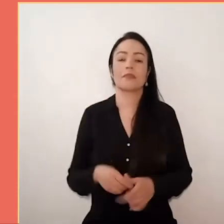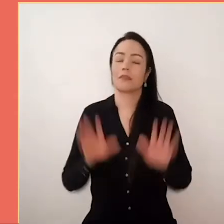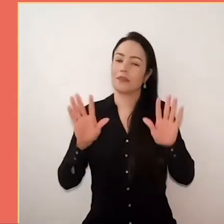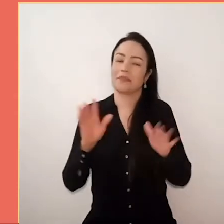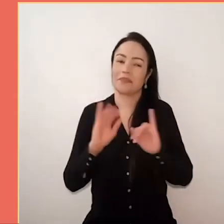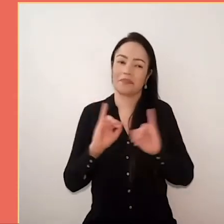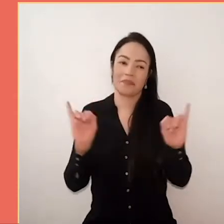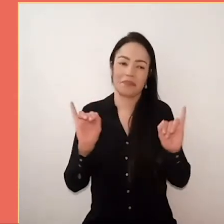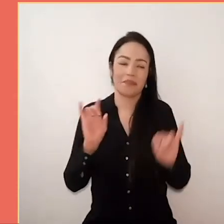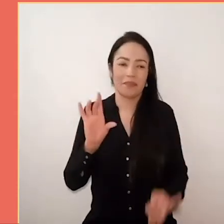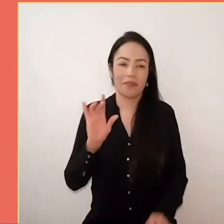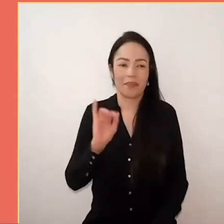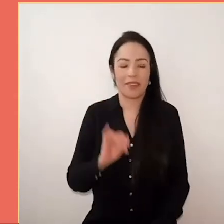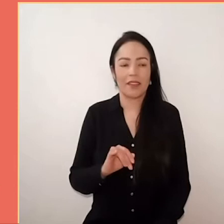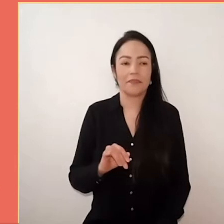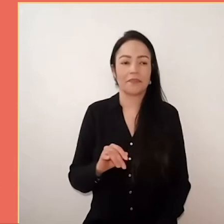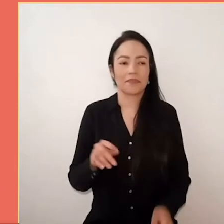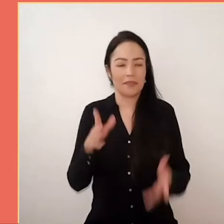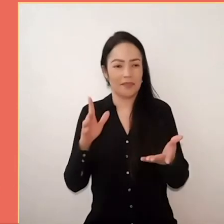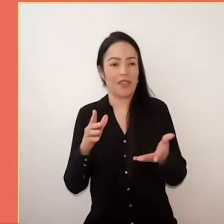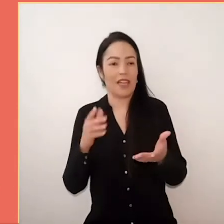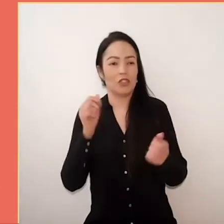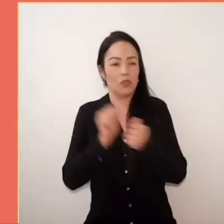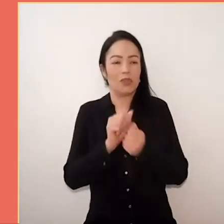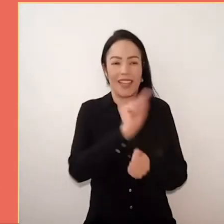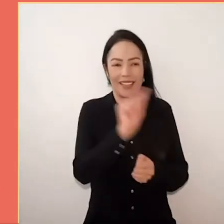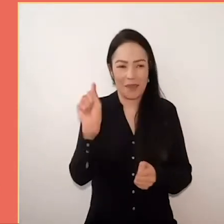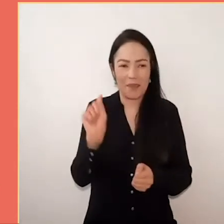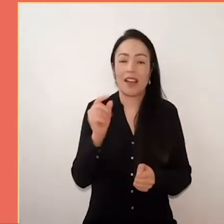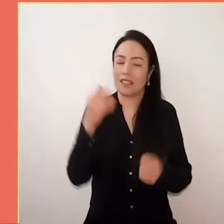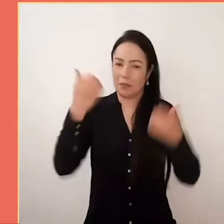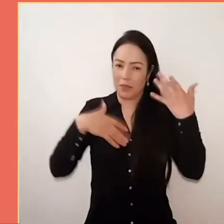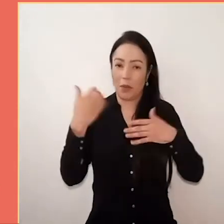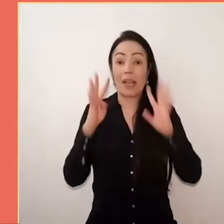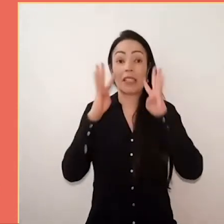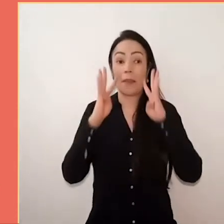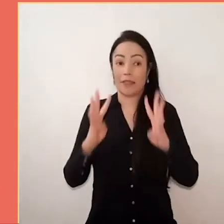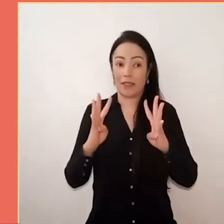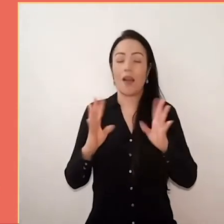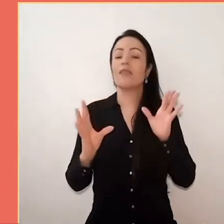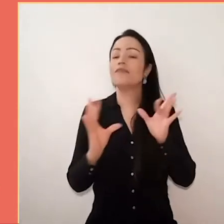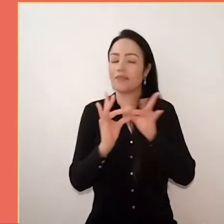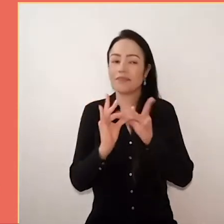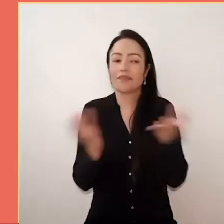pegar carona no que a Luciana falou, e a Marina para chama atenção, para essa vinculação agora com a literatura também.